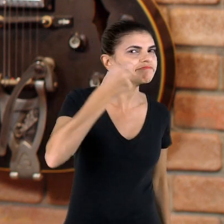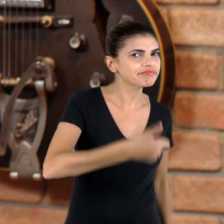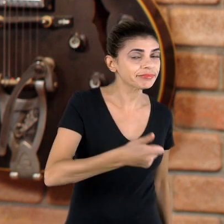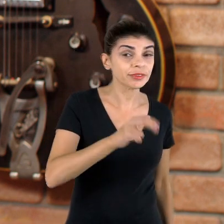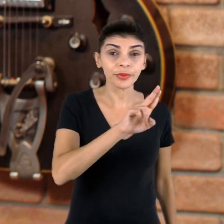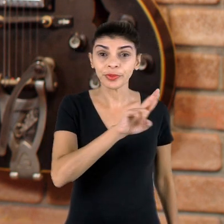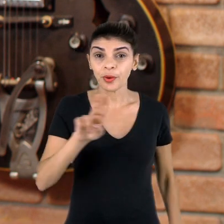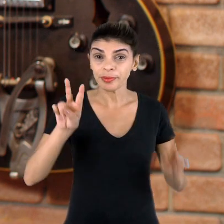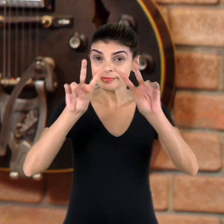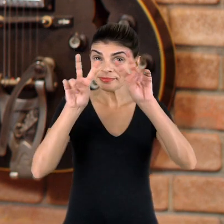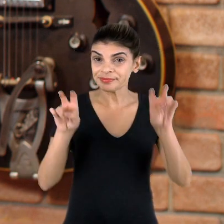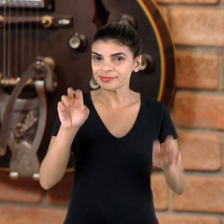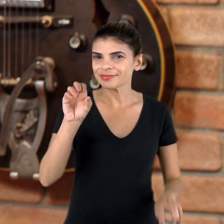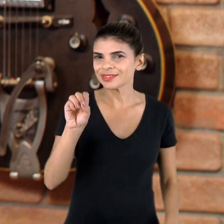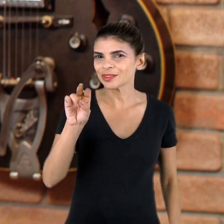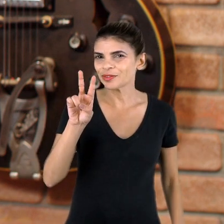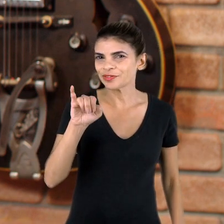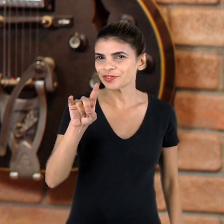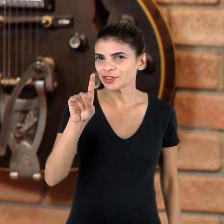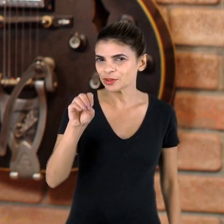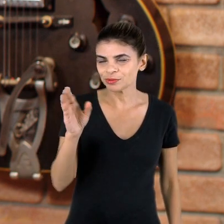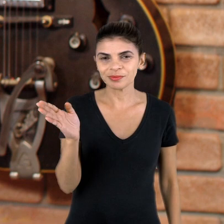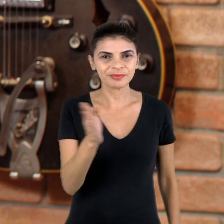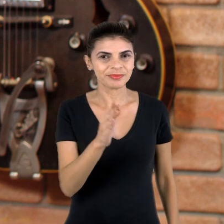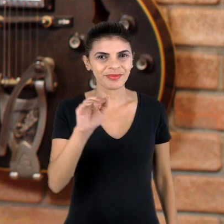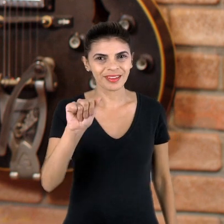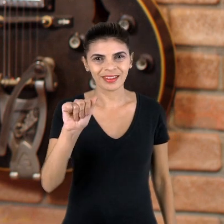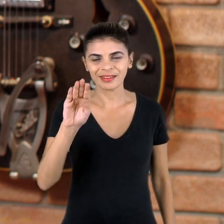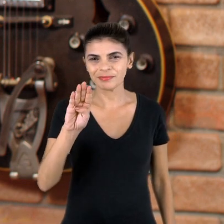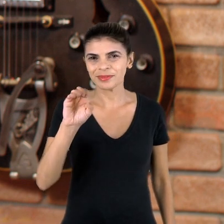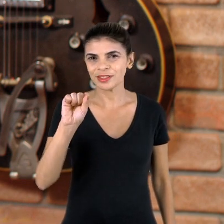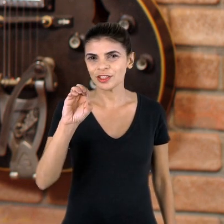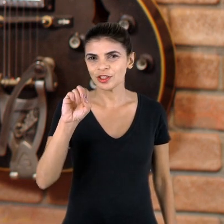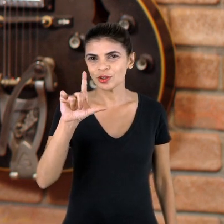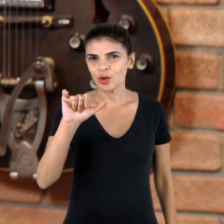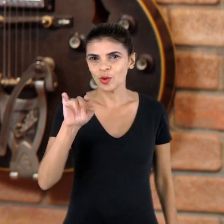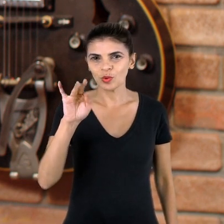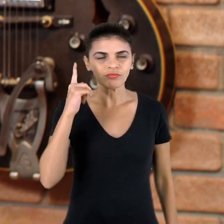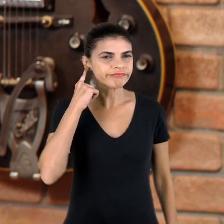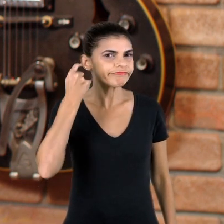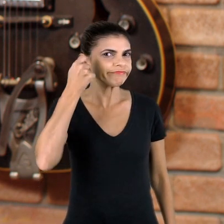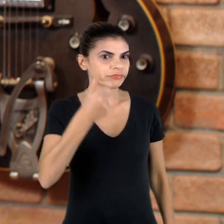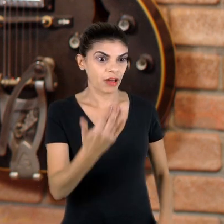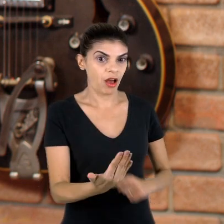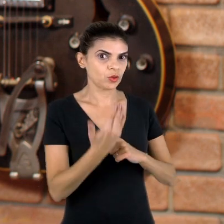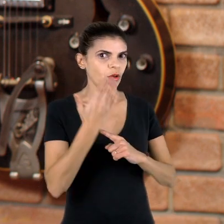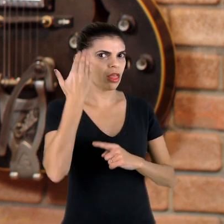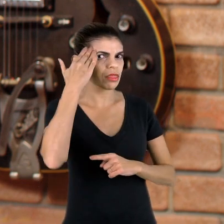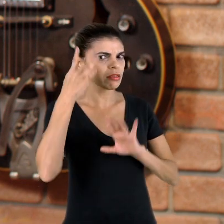é... ele não vai te ajudar no entendimento das coisas. O ouvido relativo te...